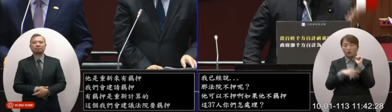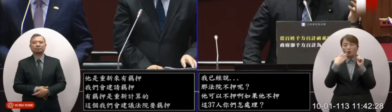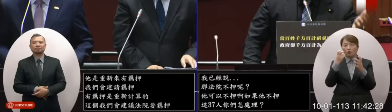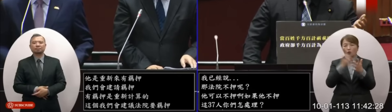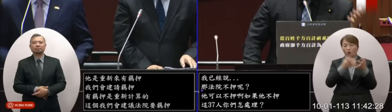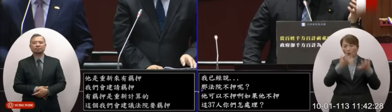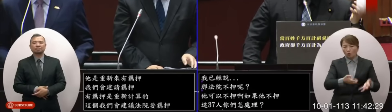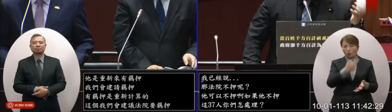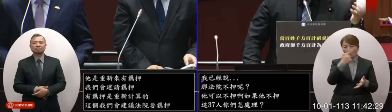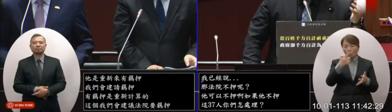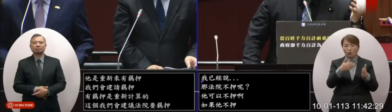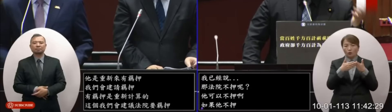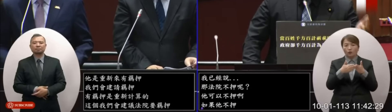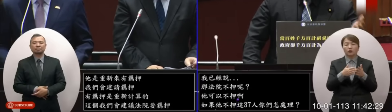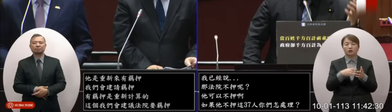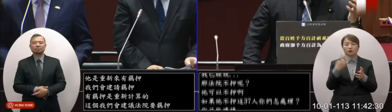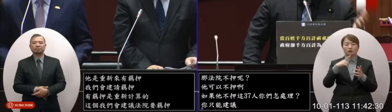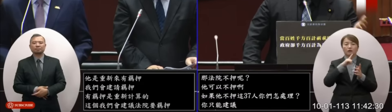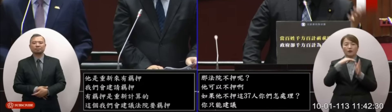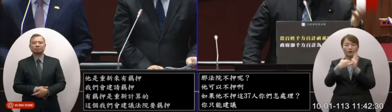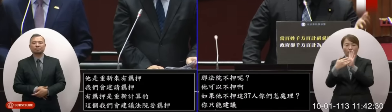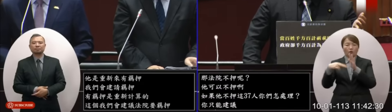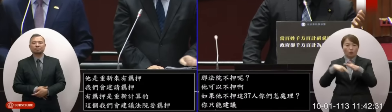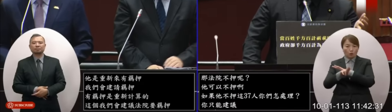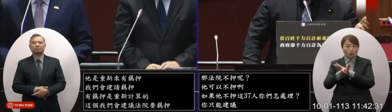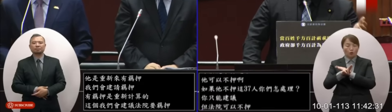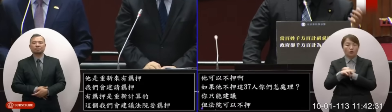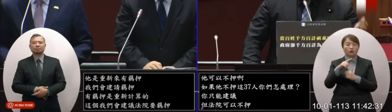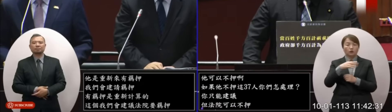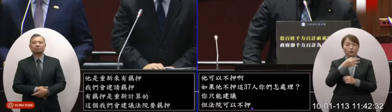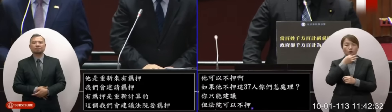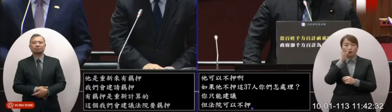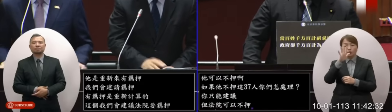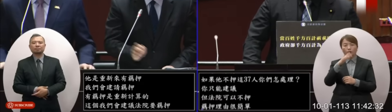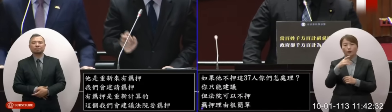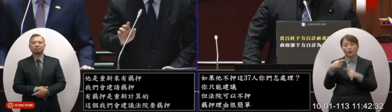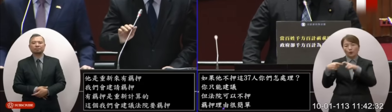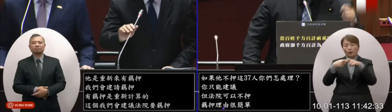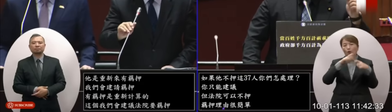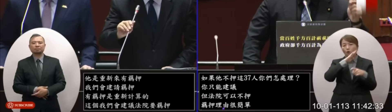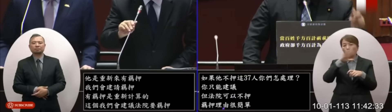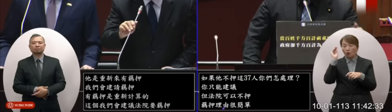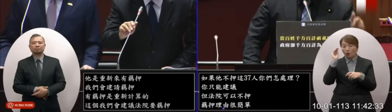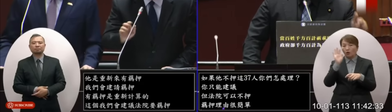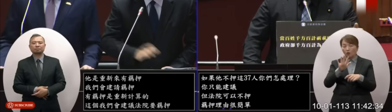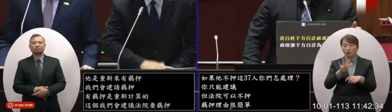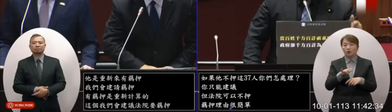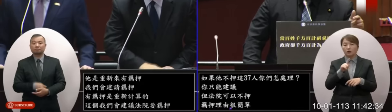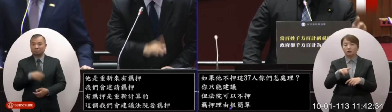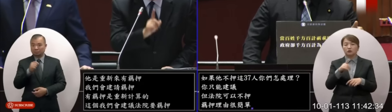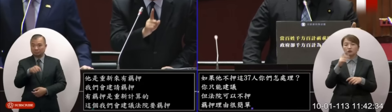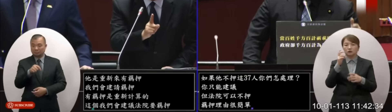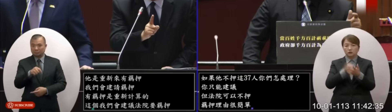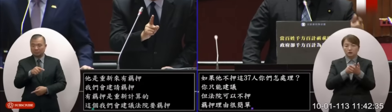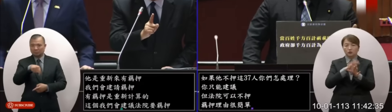他必須要有防逃跟串 他有逃亡之虞或串證之虞嘛 那這個是嚴重的 最嚴重的犯罪